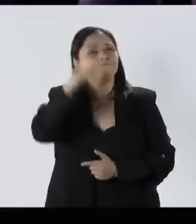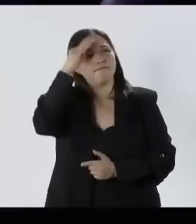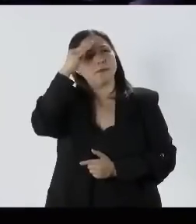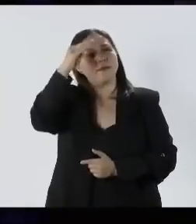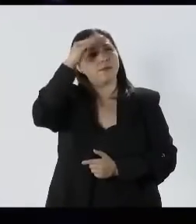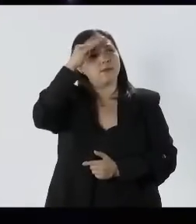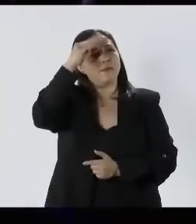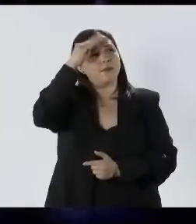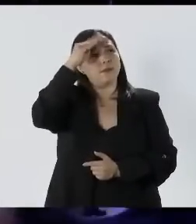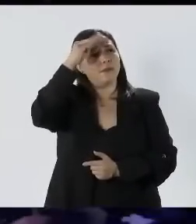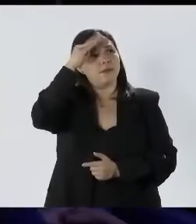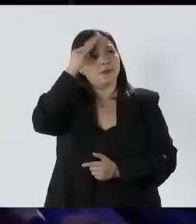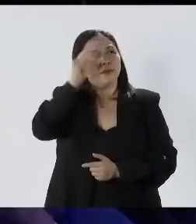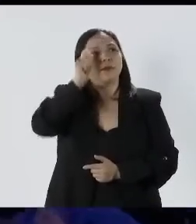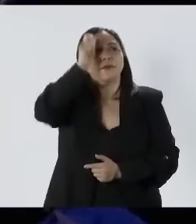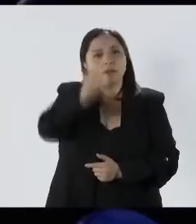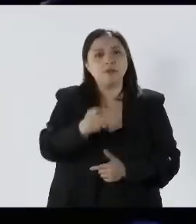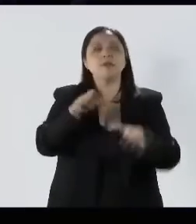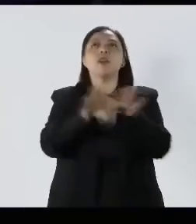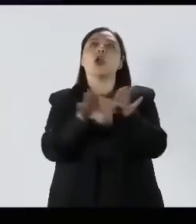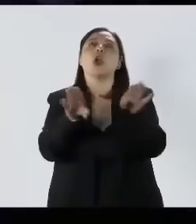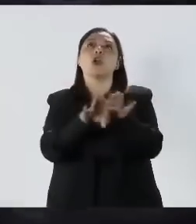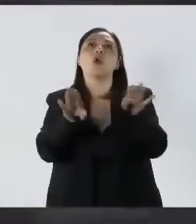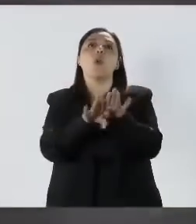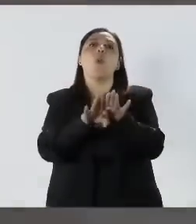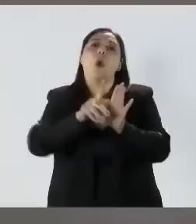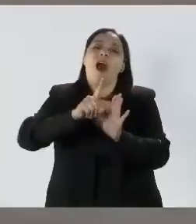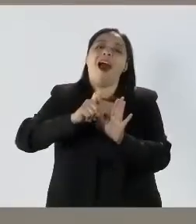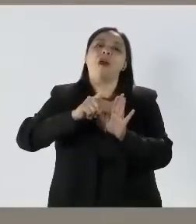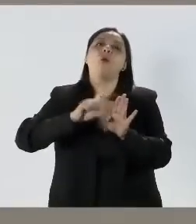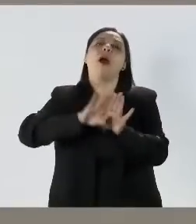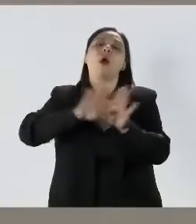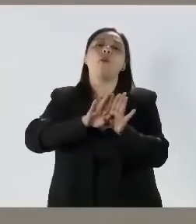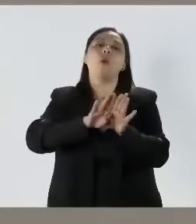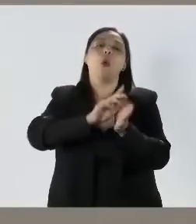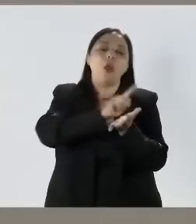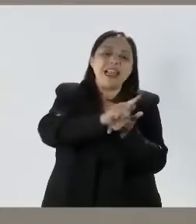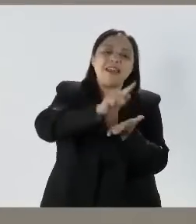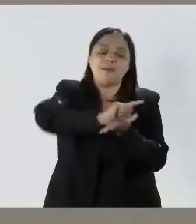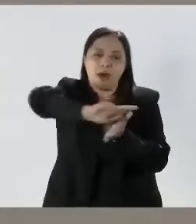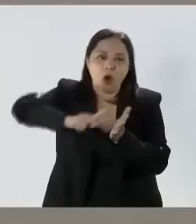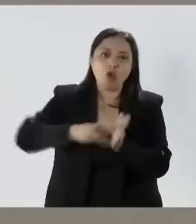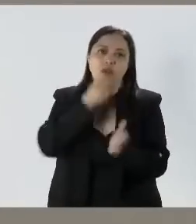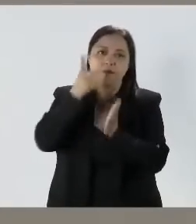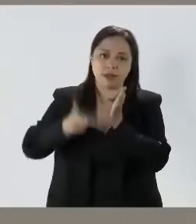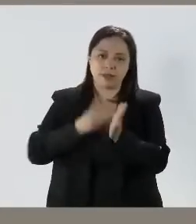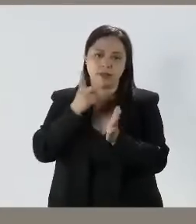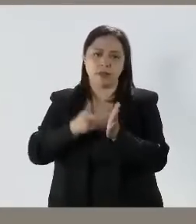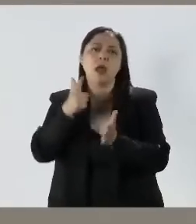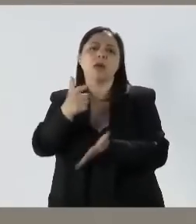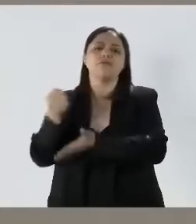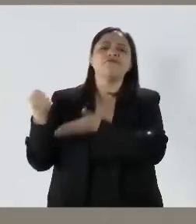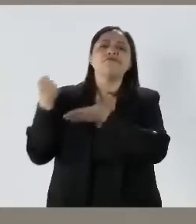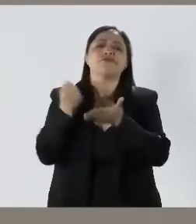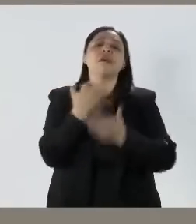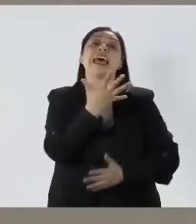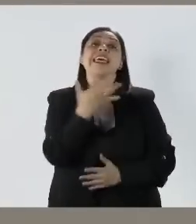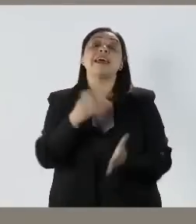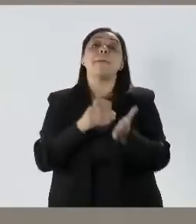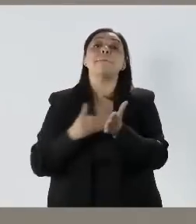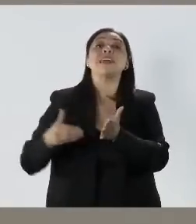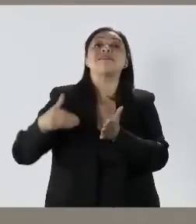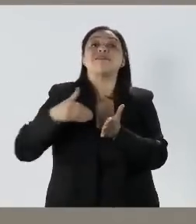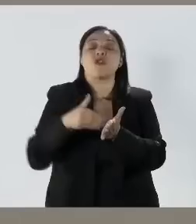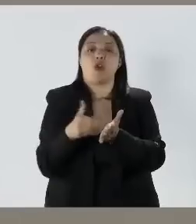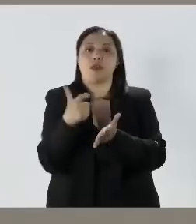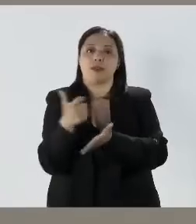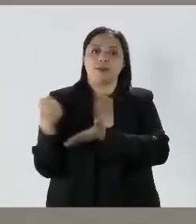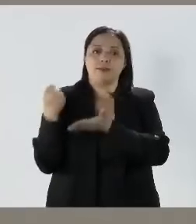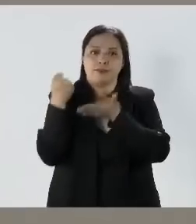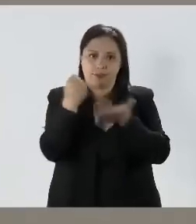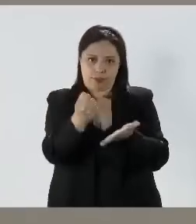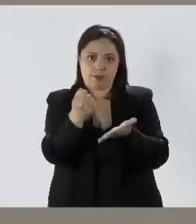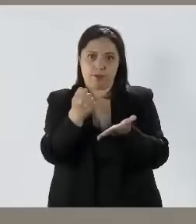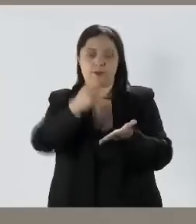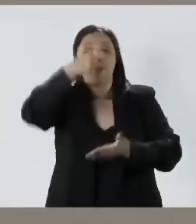la era del agu generada este año vamos a invertir 500 millones de pesos para aumentar la capacidad